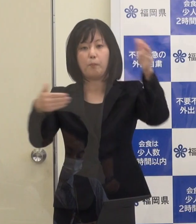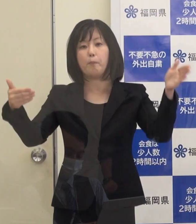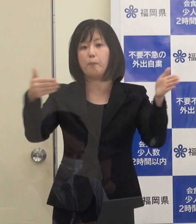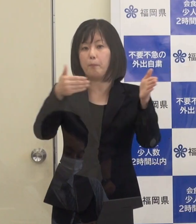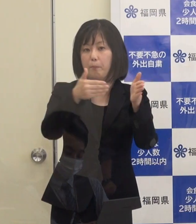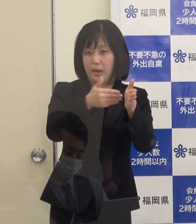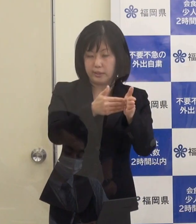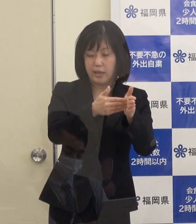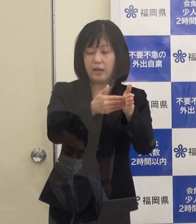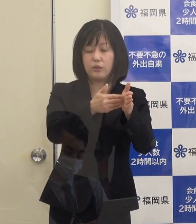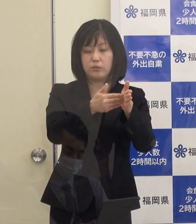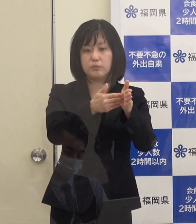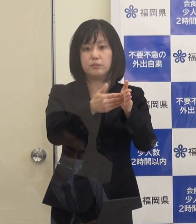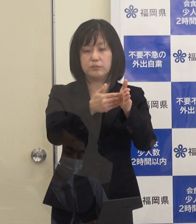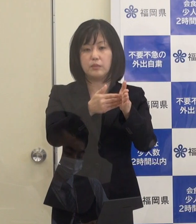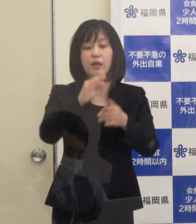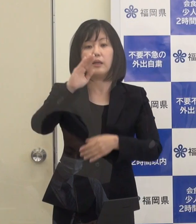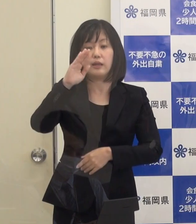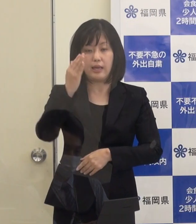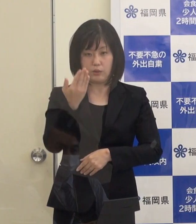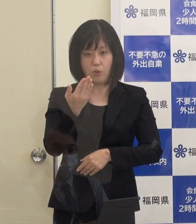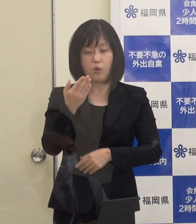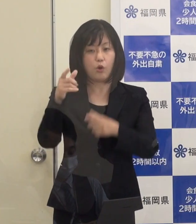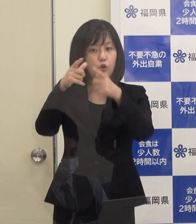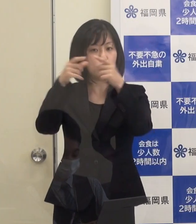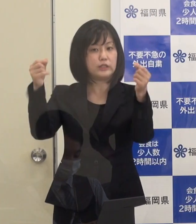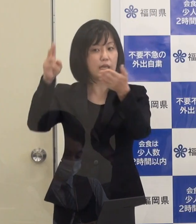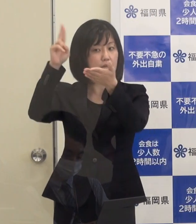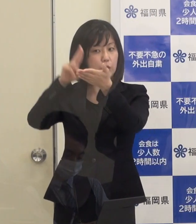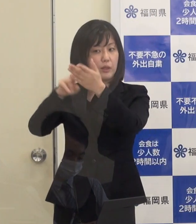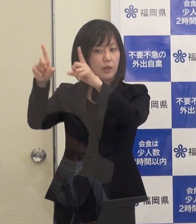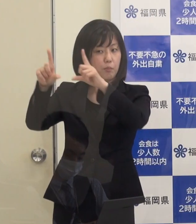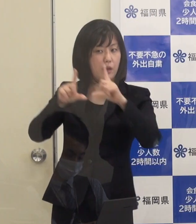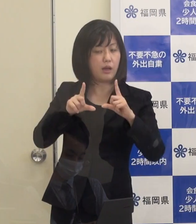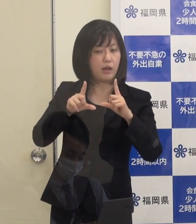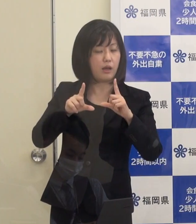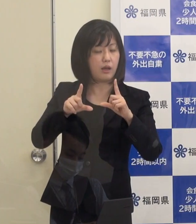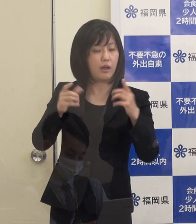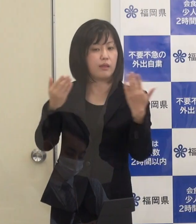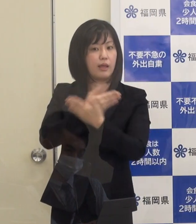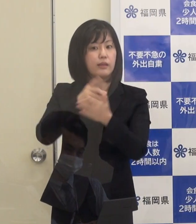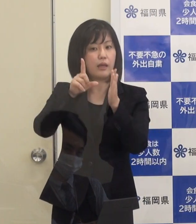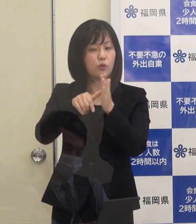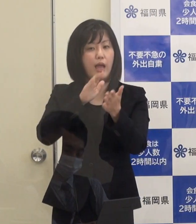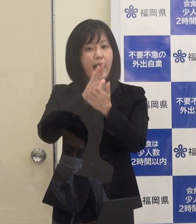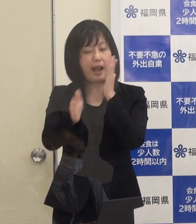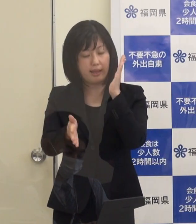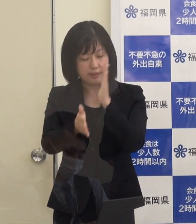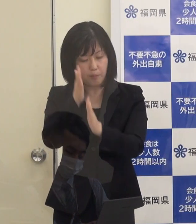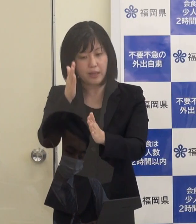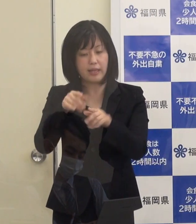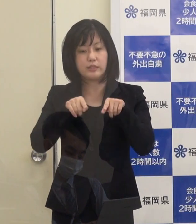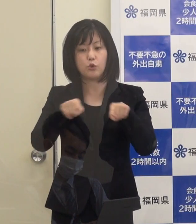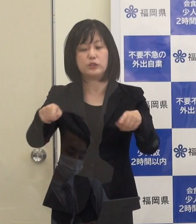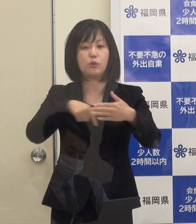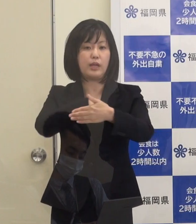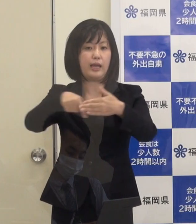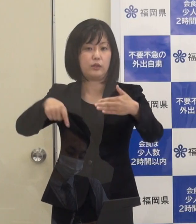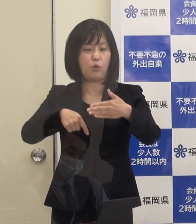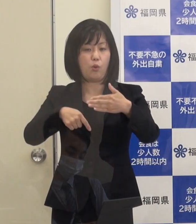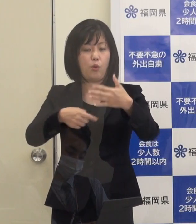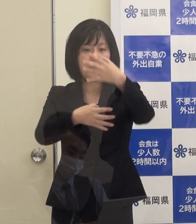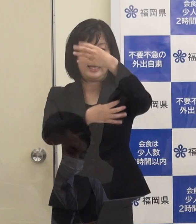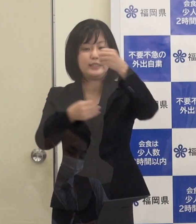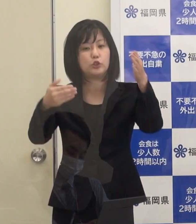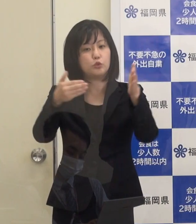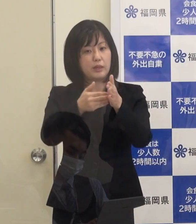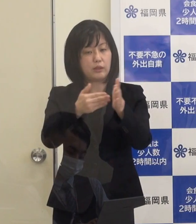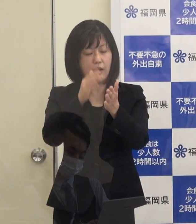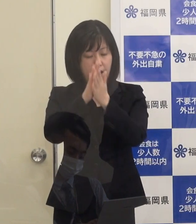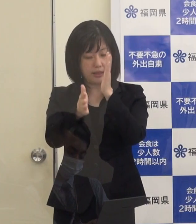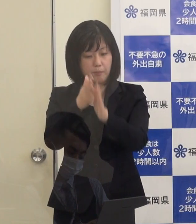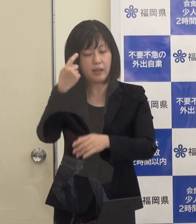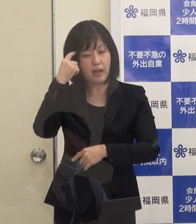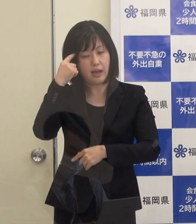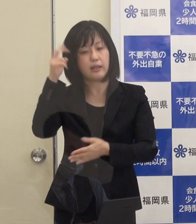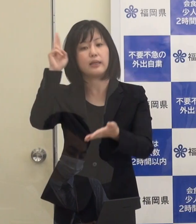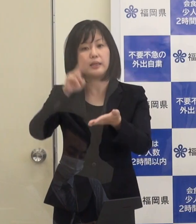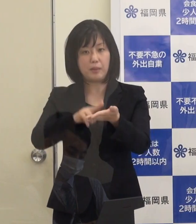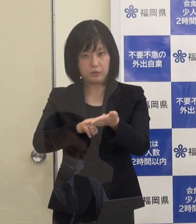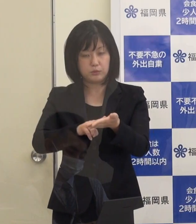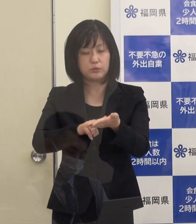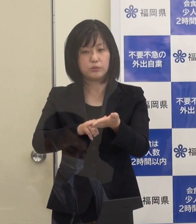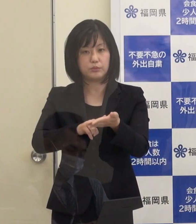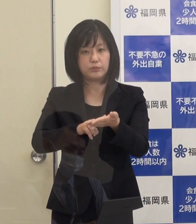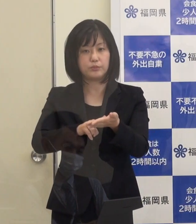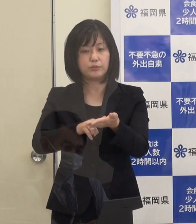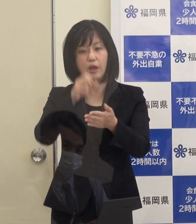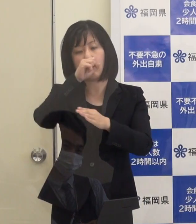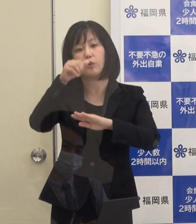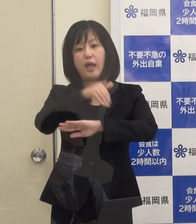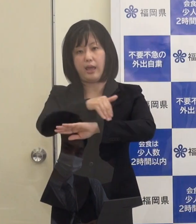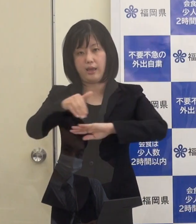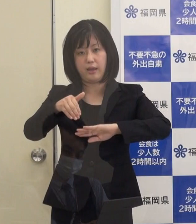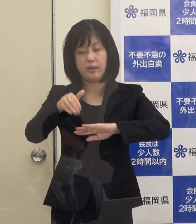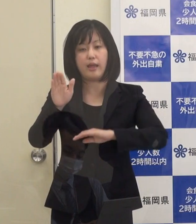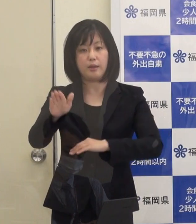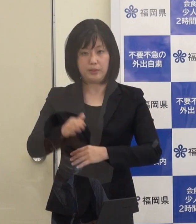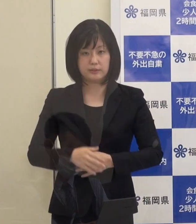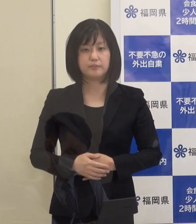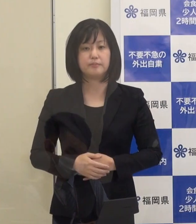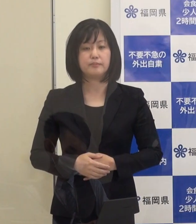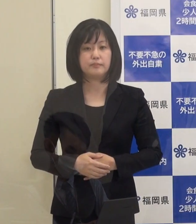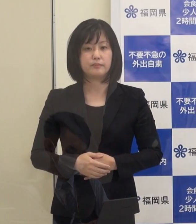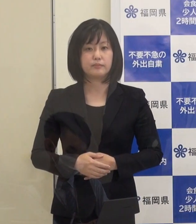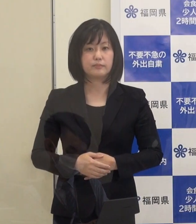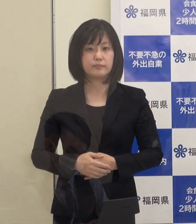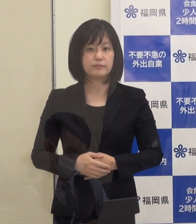まん延防止等重点措置が国において適用された時は 措置の内容と期間は改めて定めることを申し添えます